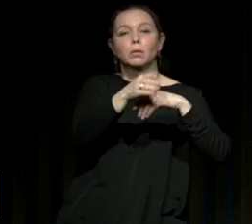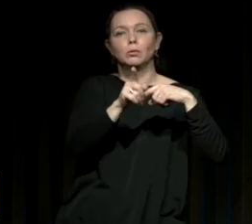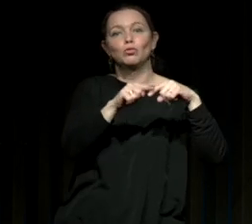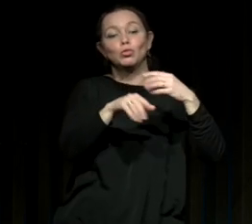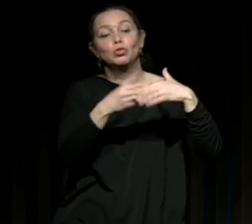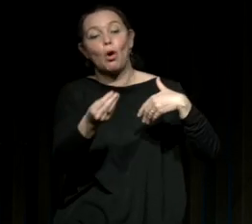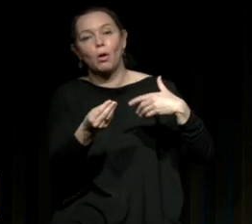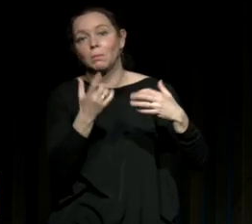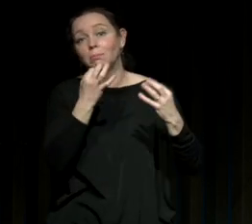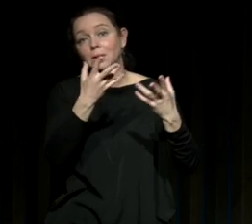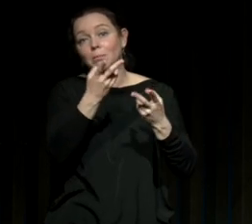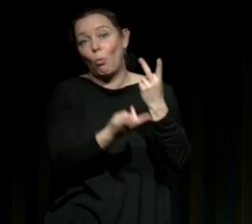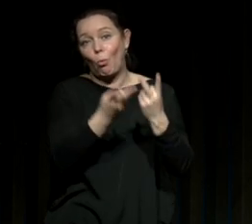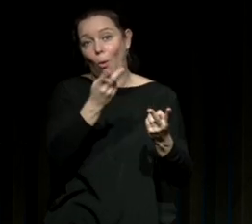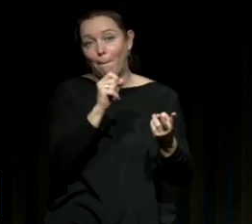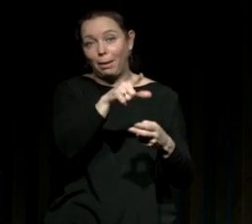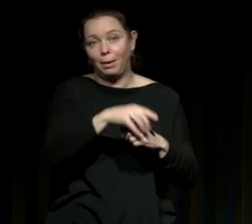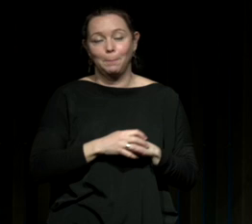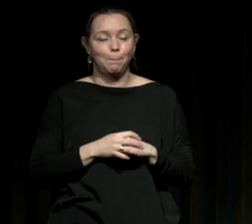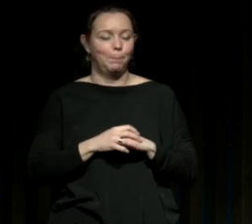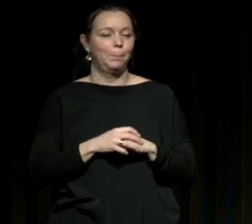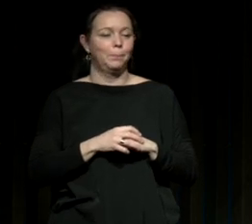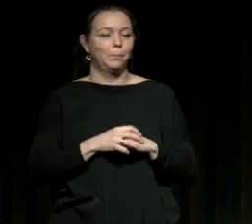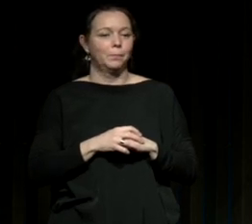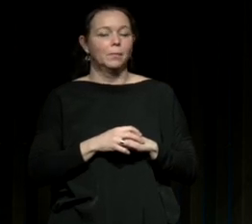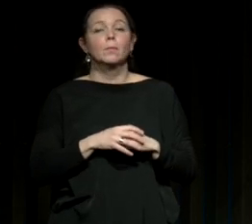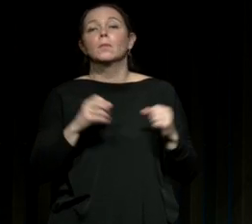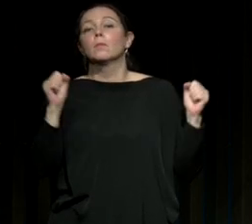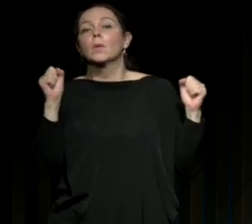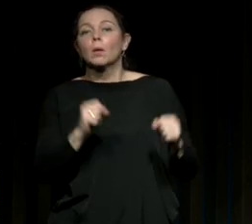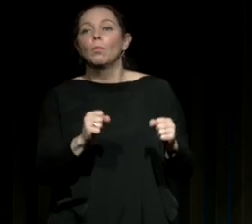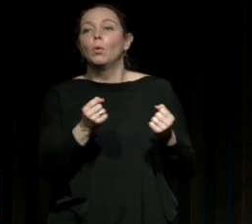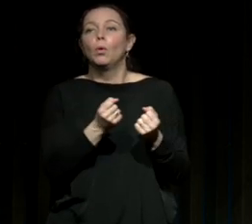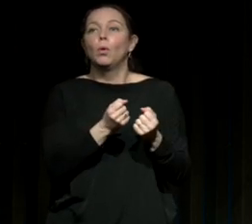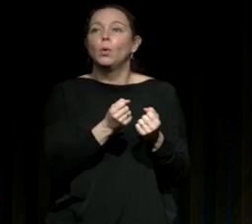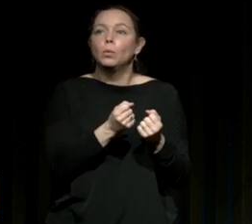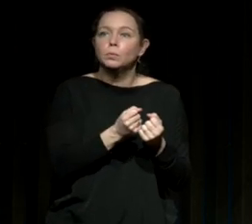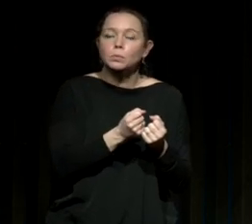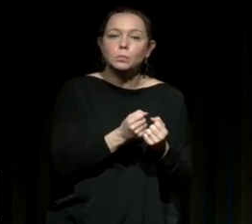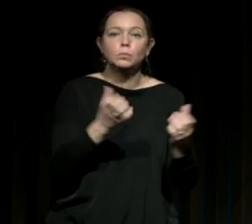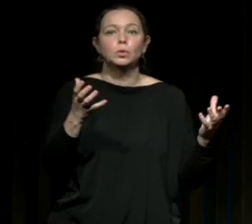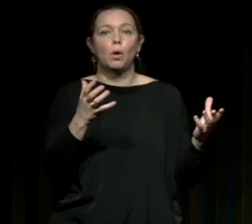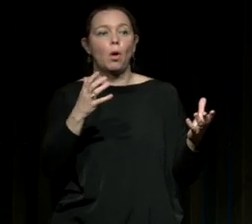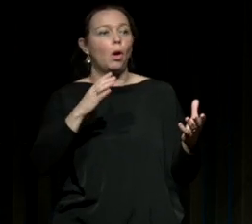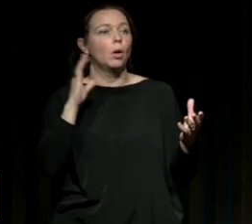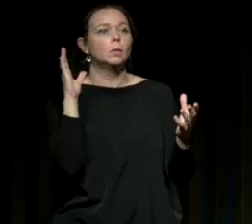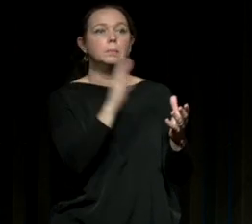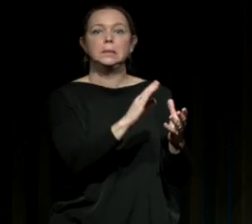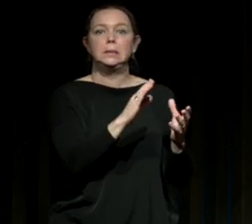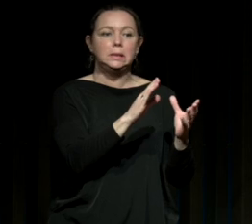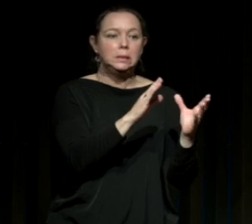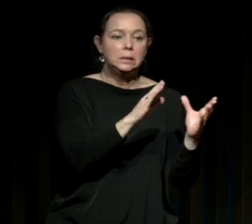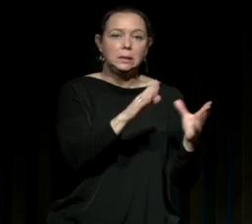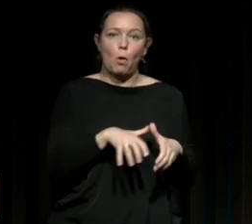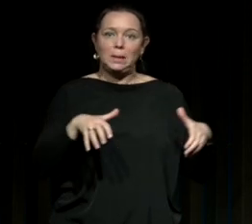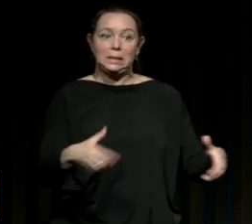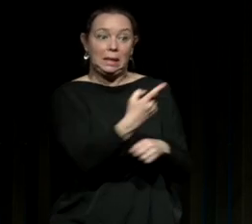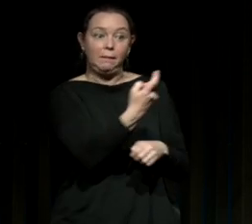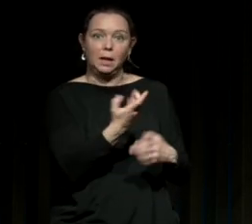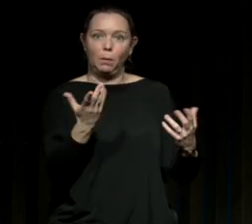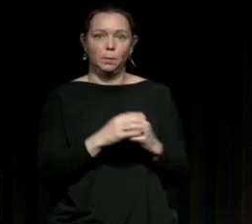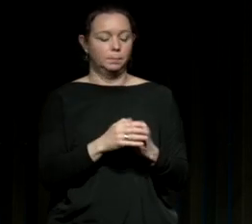alors on peut regrouper par grande classe c'est déterminant l'obésité il ya la biologie et aussi